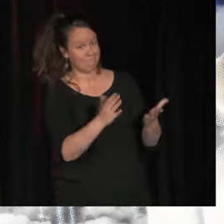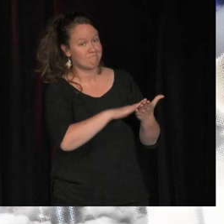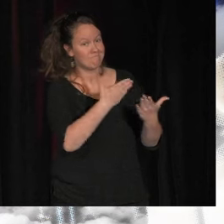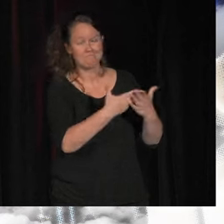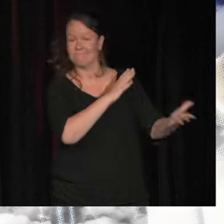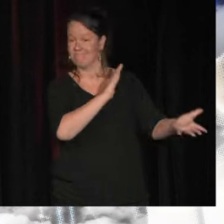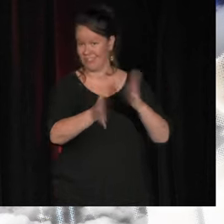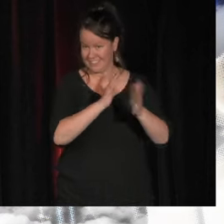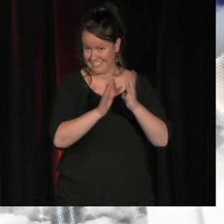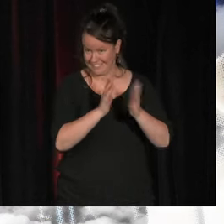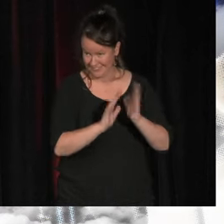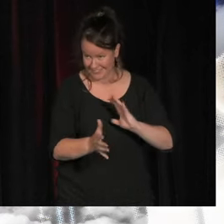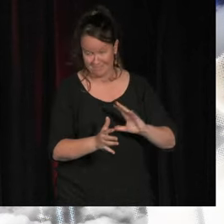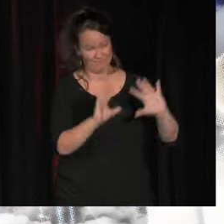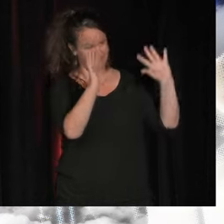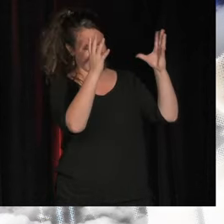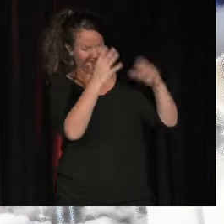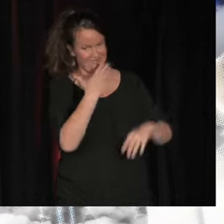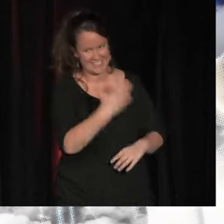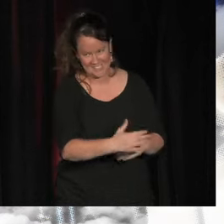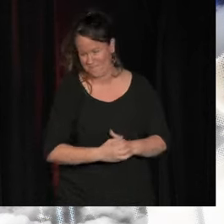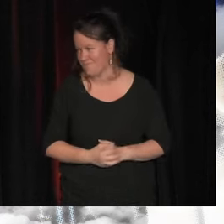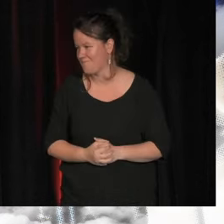cette émission en langue des signes, notamment pour le live.